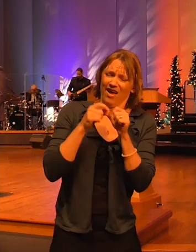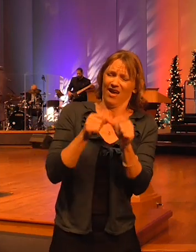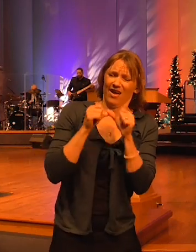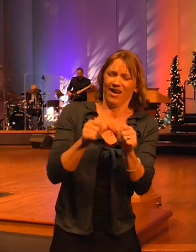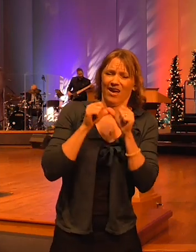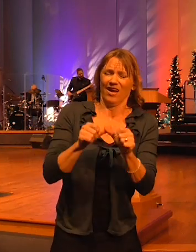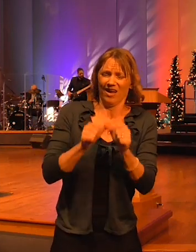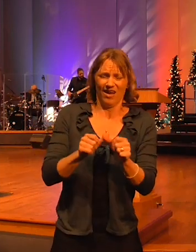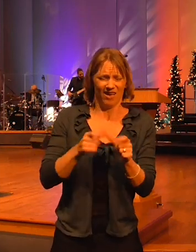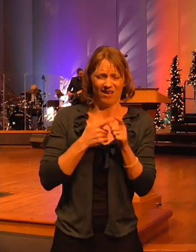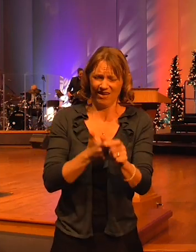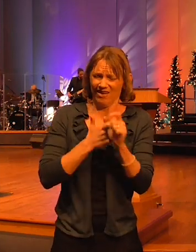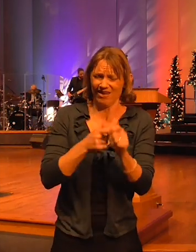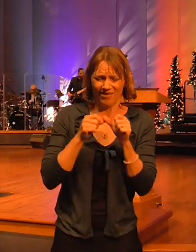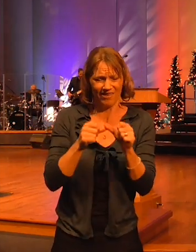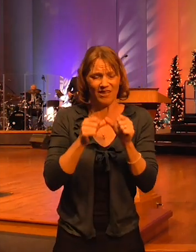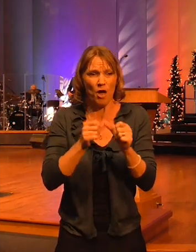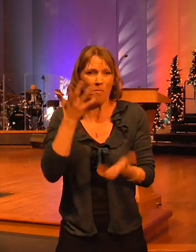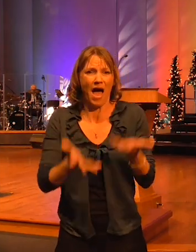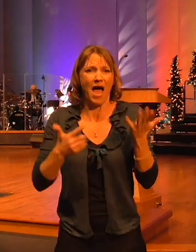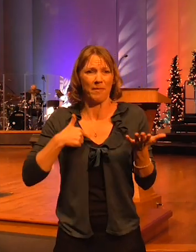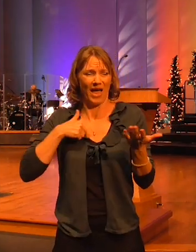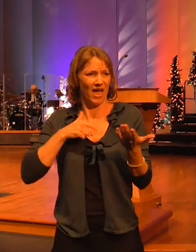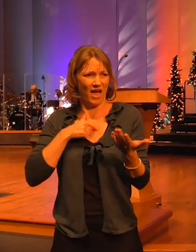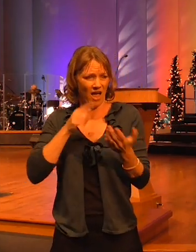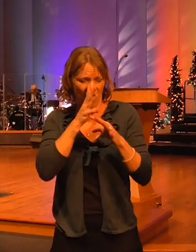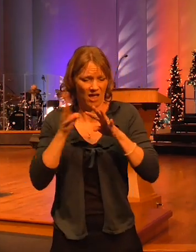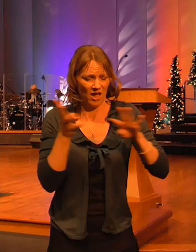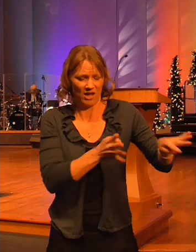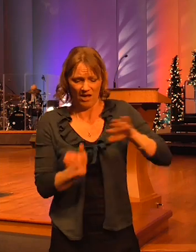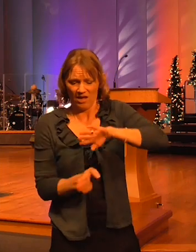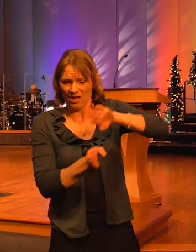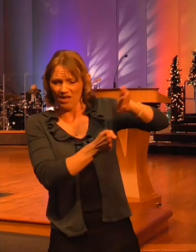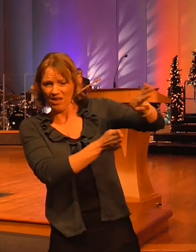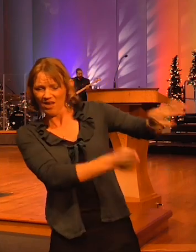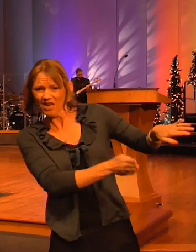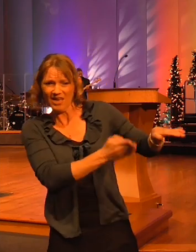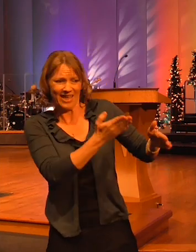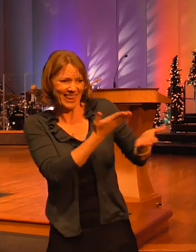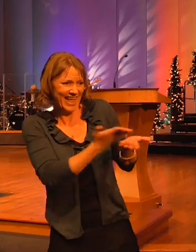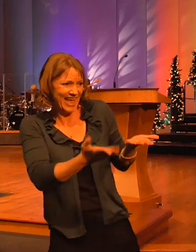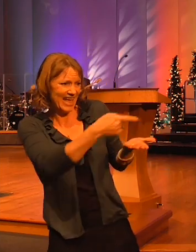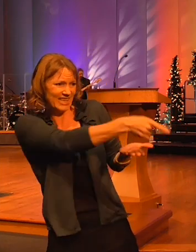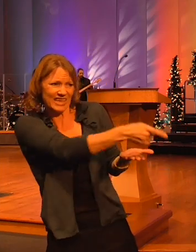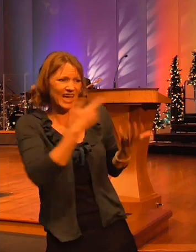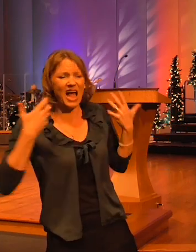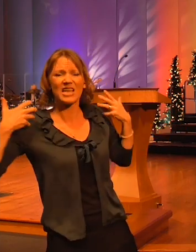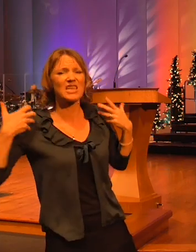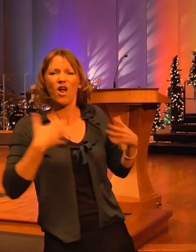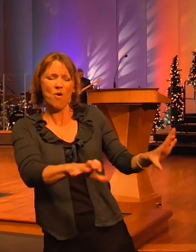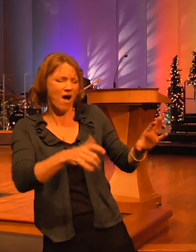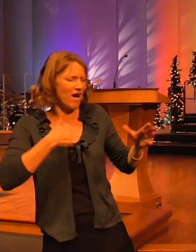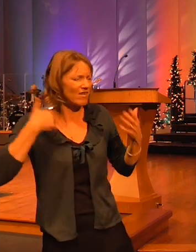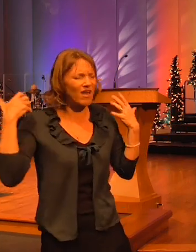tal vez yo He estado alejando algunas cosas No he querido cosas que no he querido